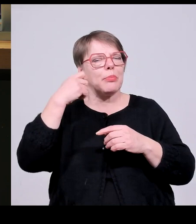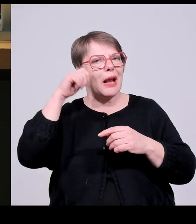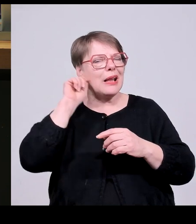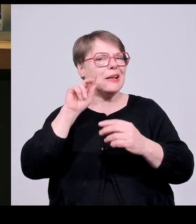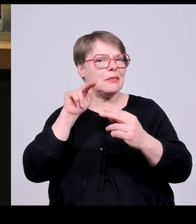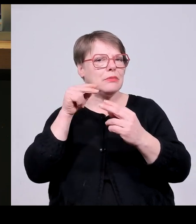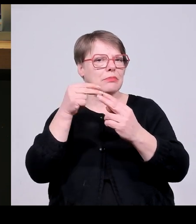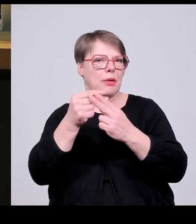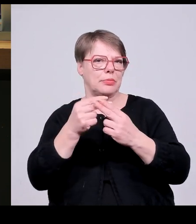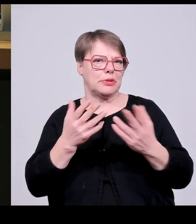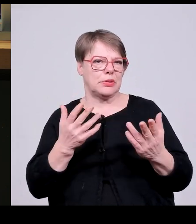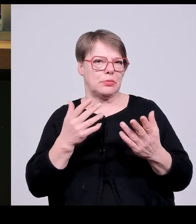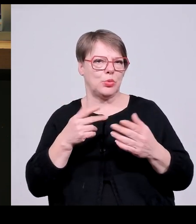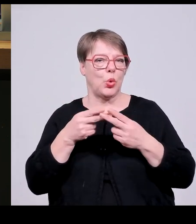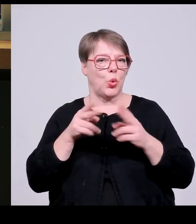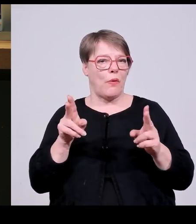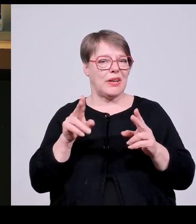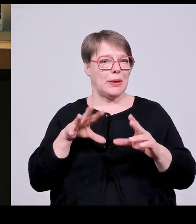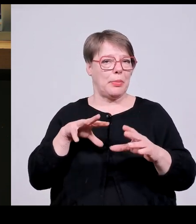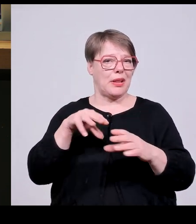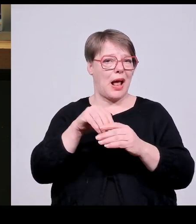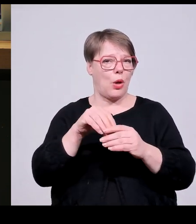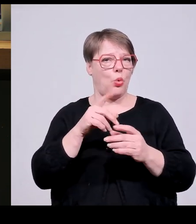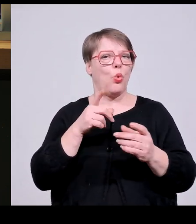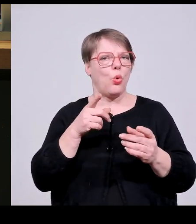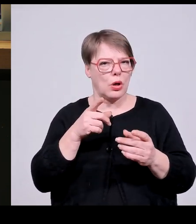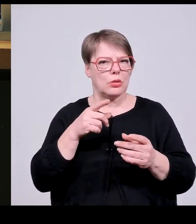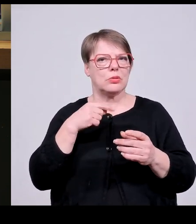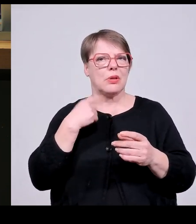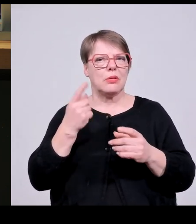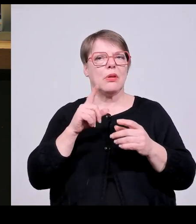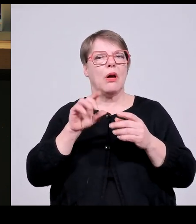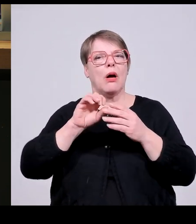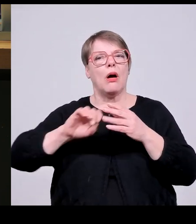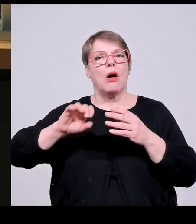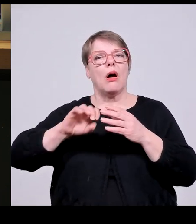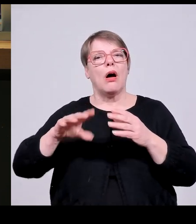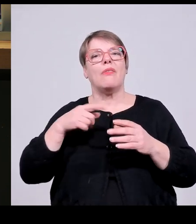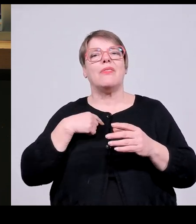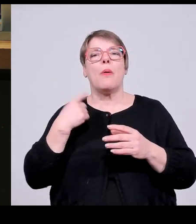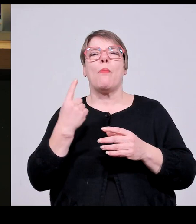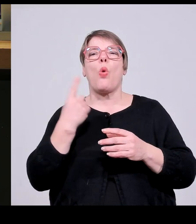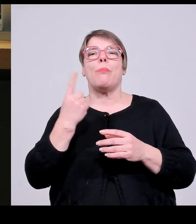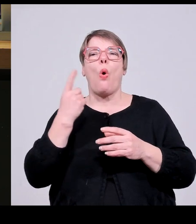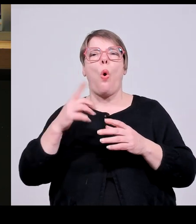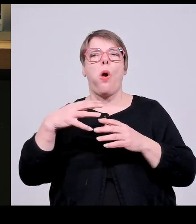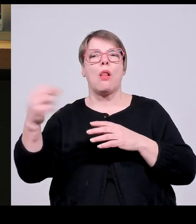wollen damit einer der größten Arbeitgeber der Stadt entsprechend gründen. Und dafür